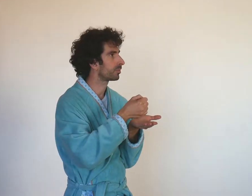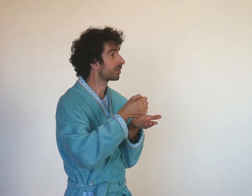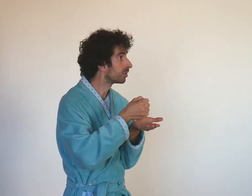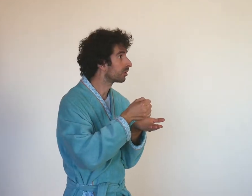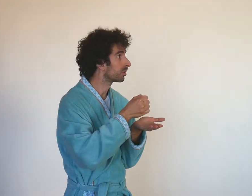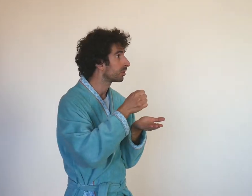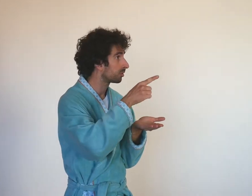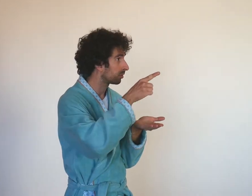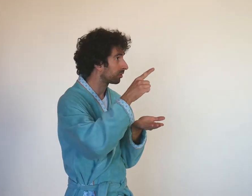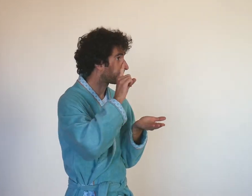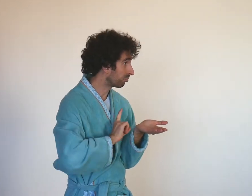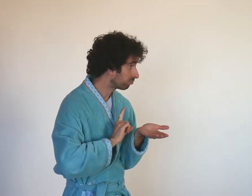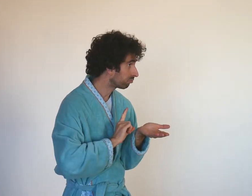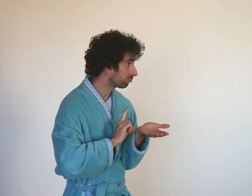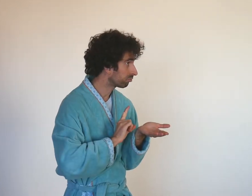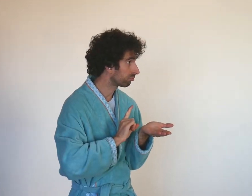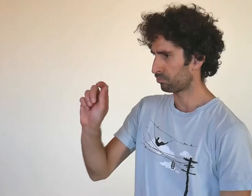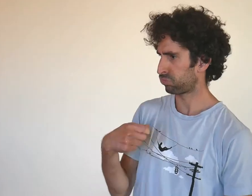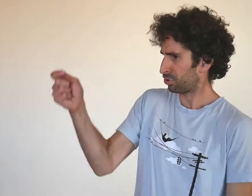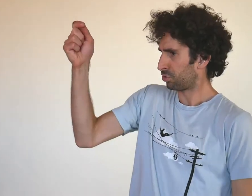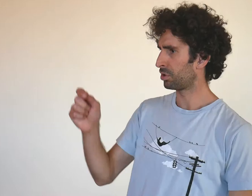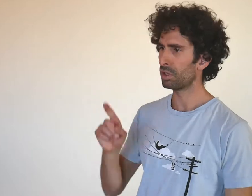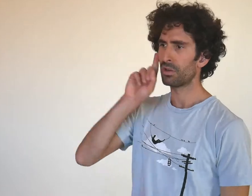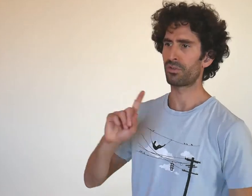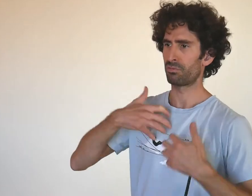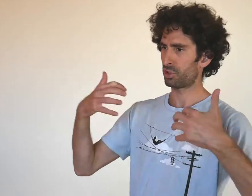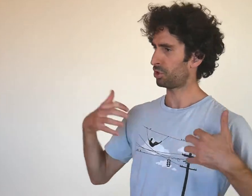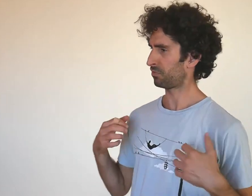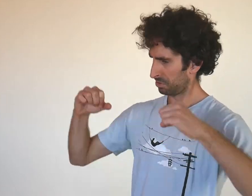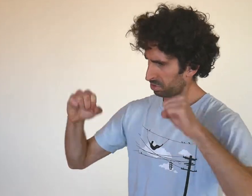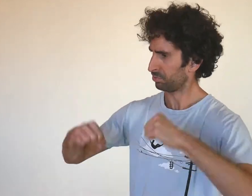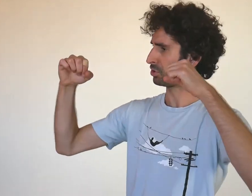Oh ! Une femme ? Bien sûr ! Les femmes scientifiques, c'est possible !